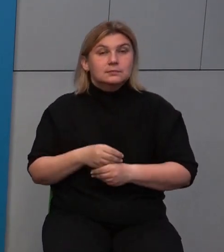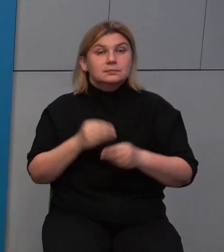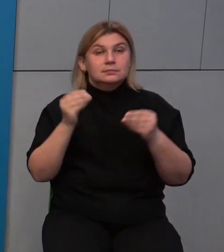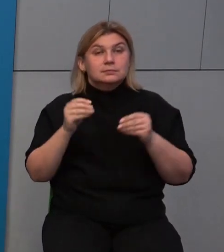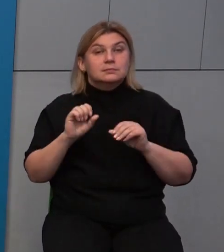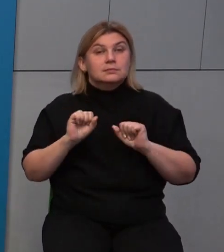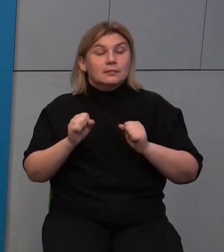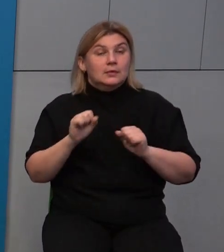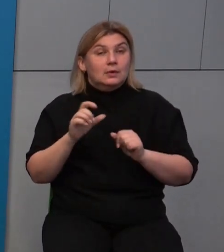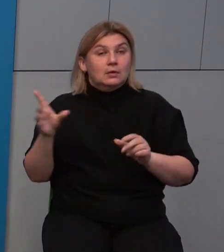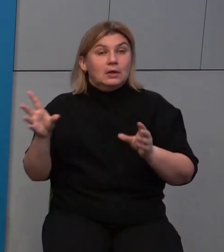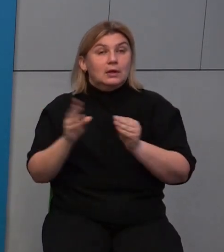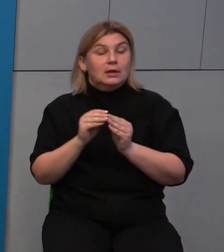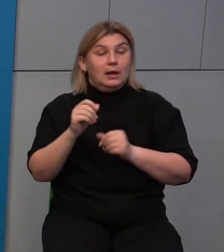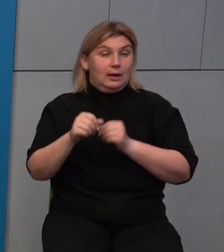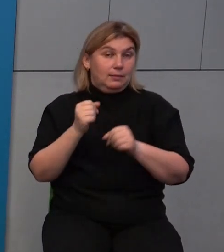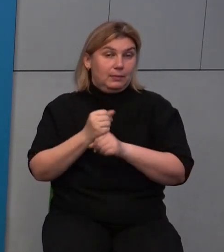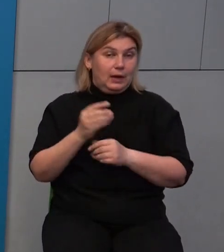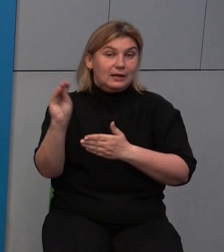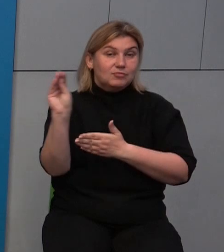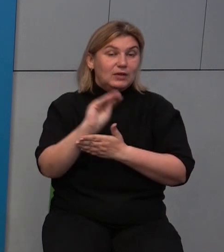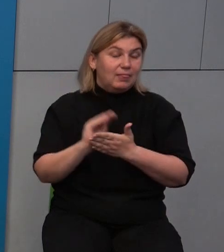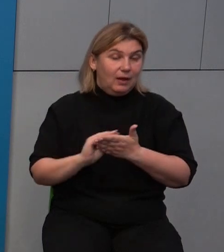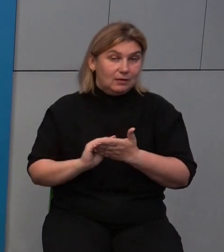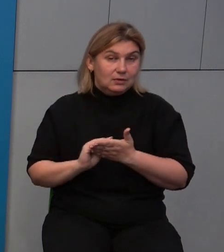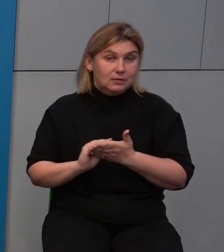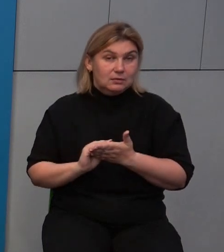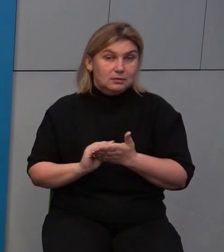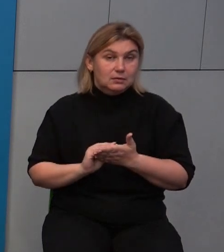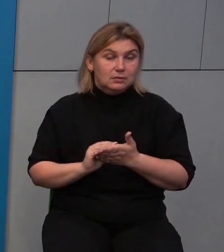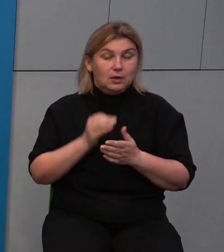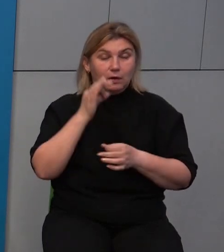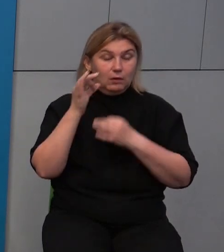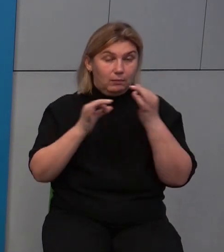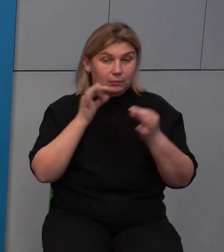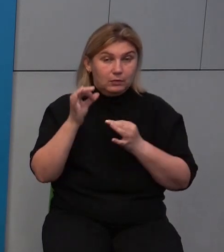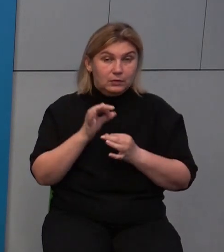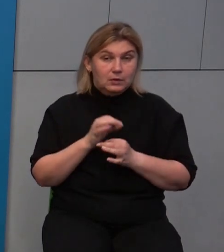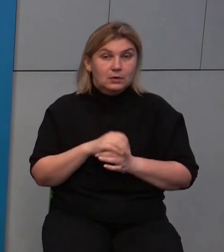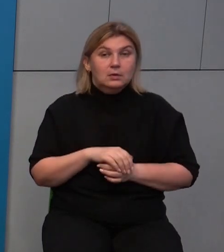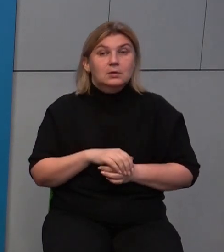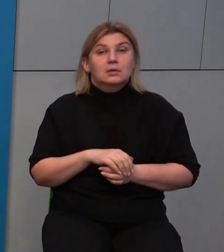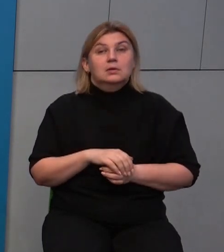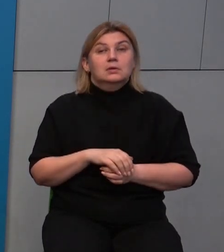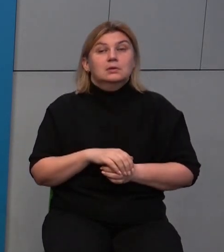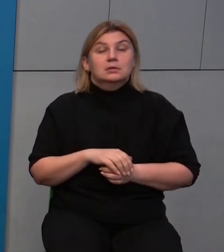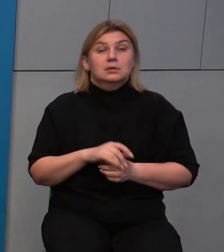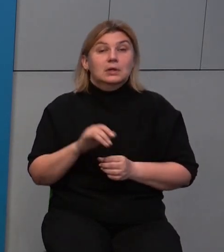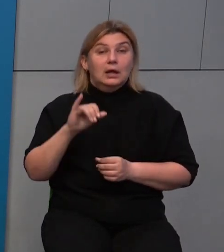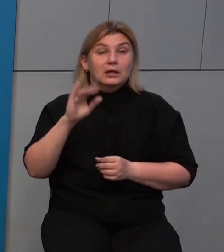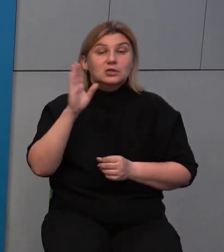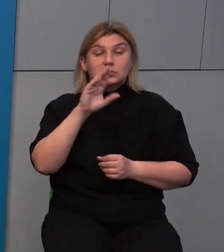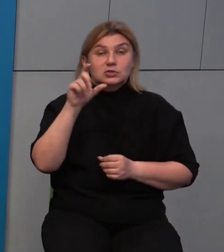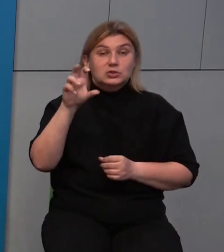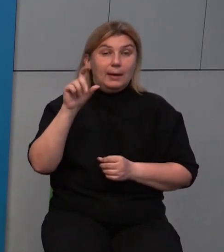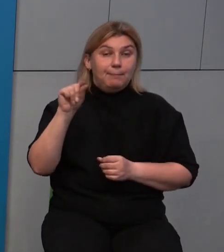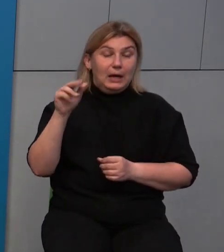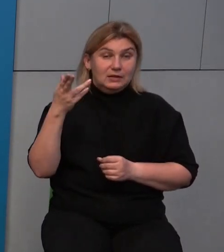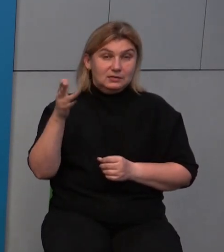Oni razem pracowali nad scenariuszami do powieści i to wtedy Jana Józefa Szczepańskiego rzeczywiście drażniło.